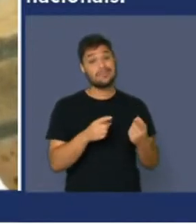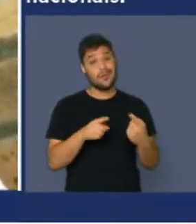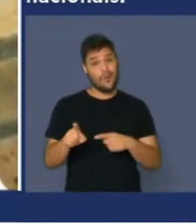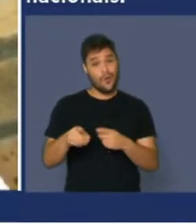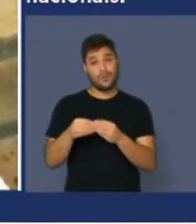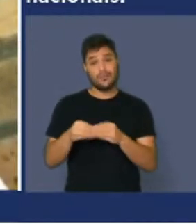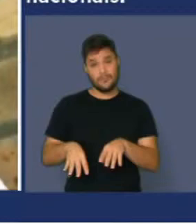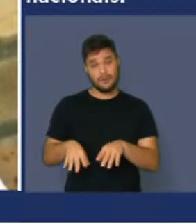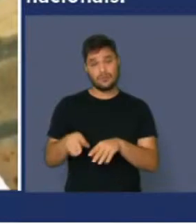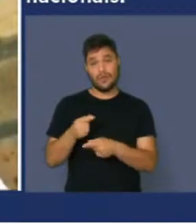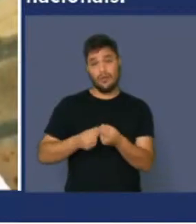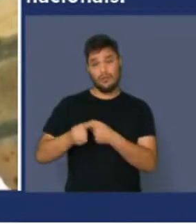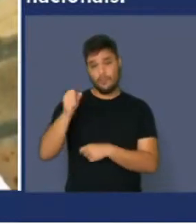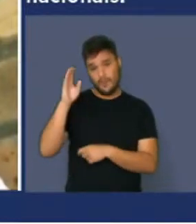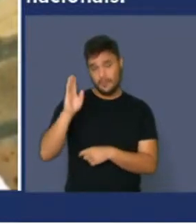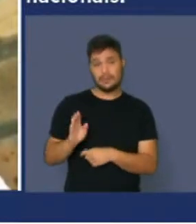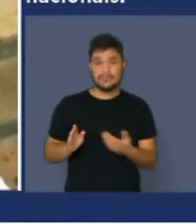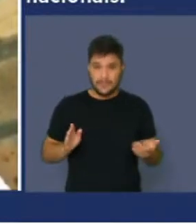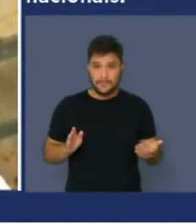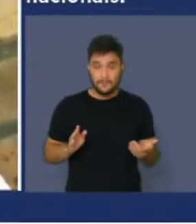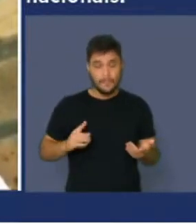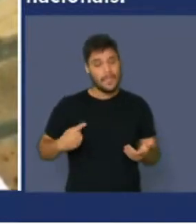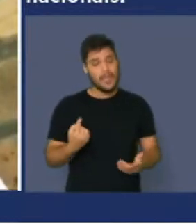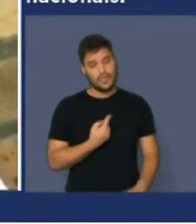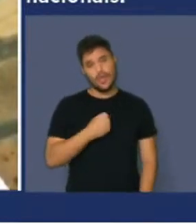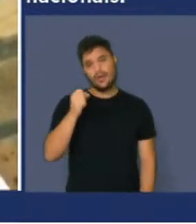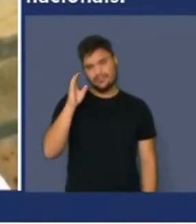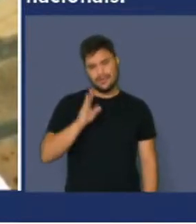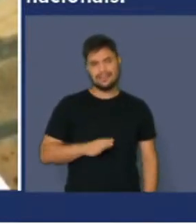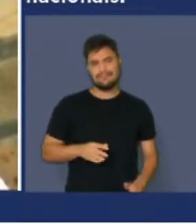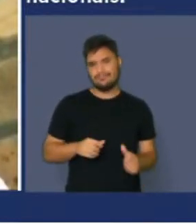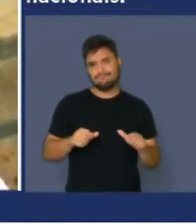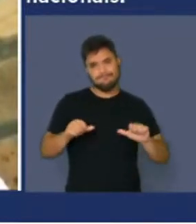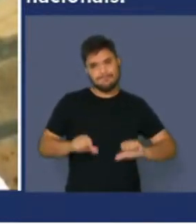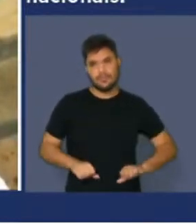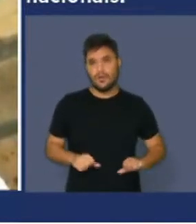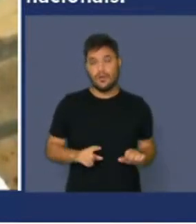EXTERIOR, EM PARAÍSOS FISCAIS, SONEGANDO IMPOSTOS E JOGANDO CONTRA A PRÓPRIA ECONOMIA DO PAÍS QUE ELE